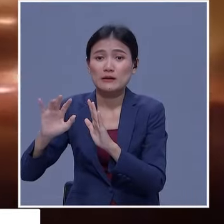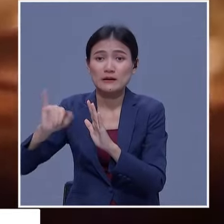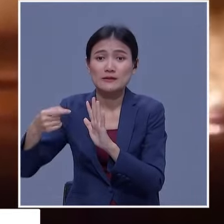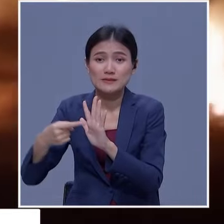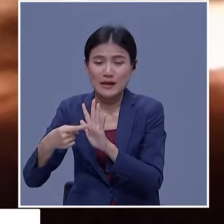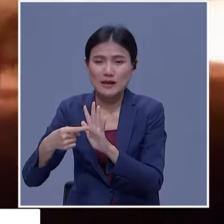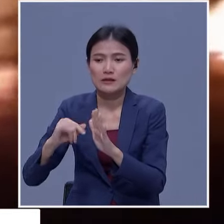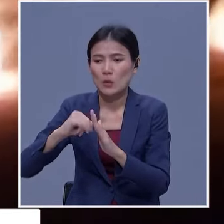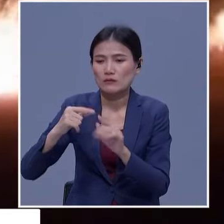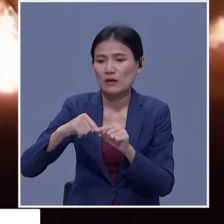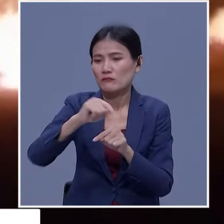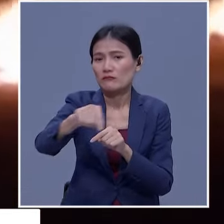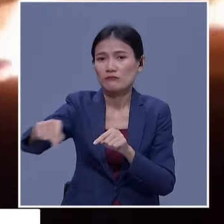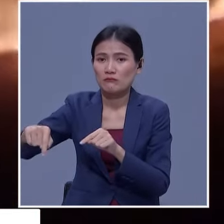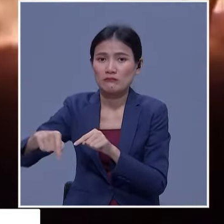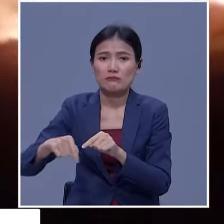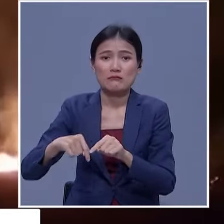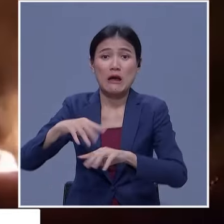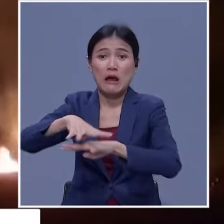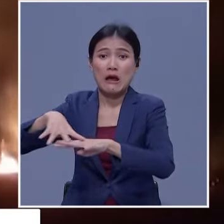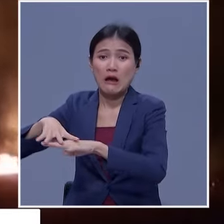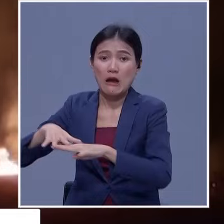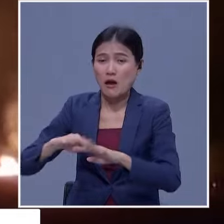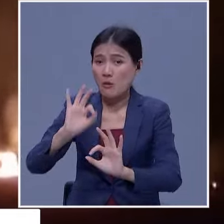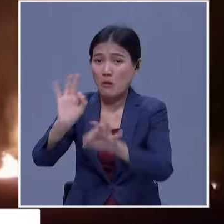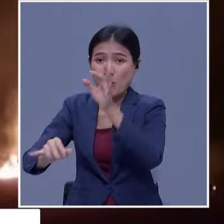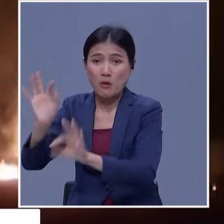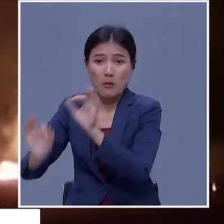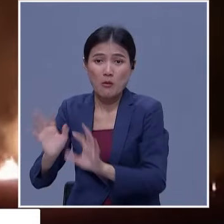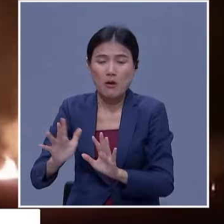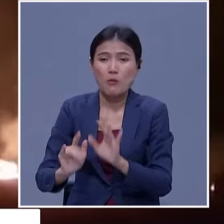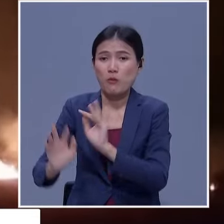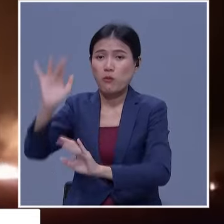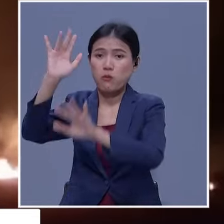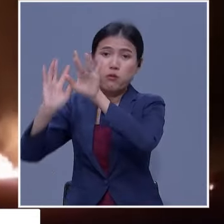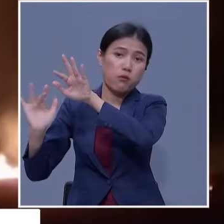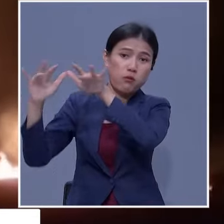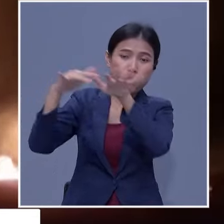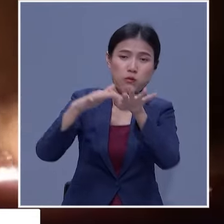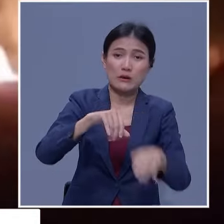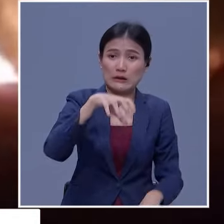รัฐอุตตรประเทศด้วยนะคะทั้งนี้กรุงเนดี ได้รับการจัดให้เป็นเมืองหลวงที่มีมลพิษ